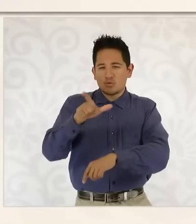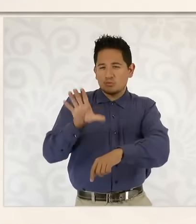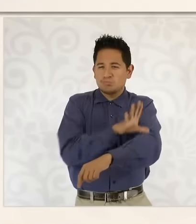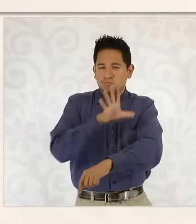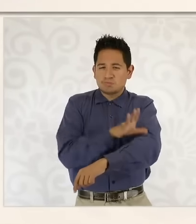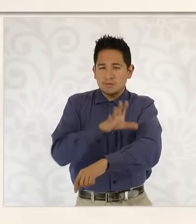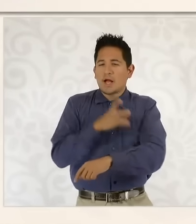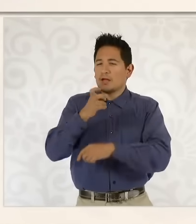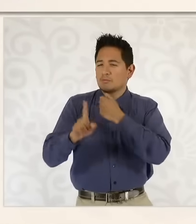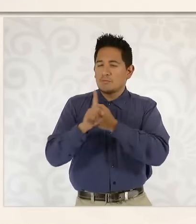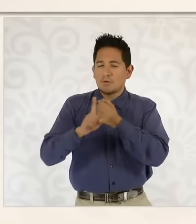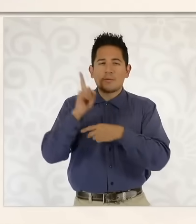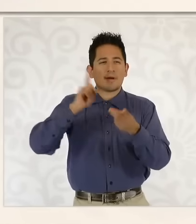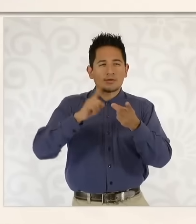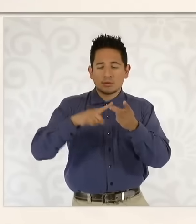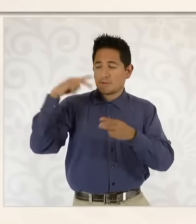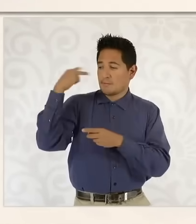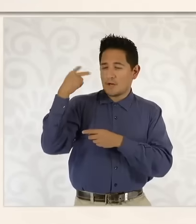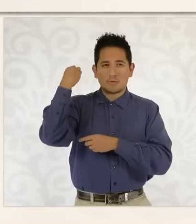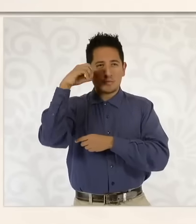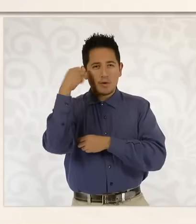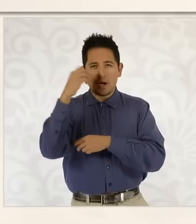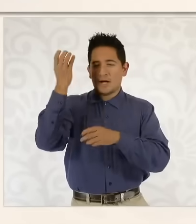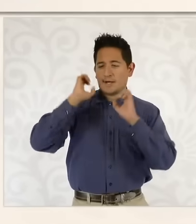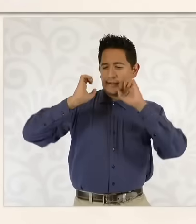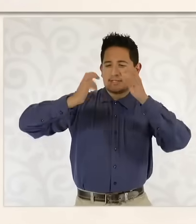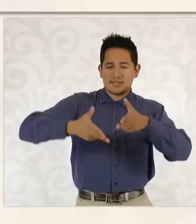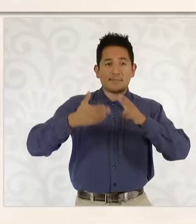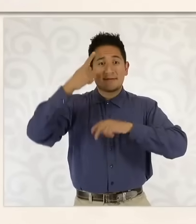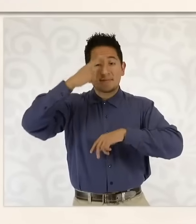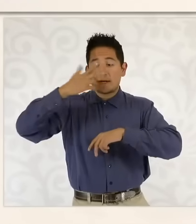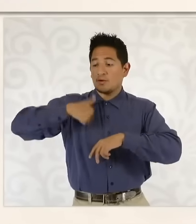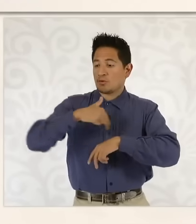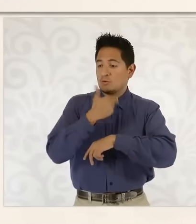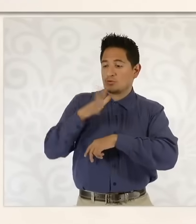Oaxaca. Estamos trabajando en ello y el apoyo sobre todo al desarrollo turístico industrial